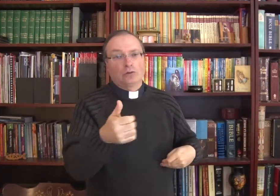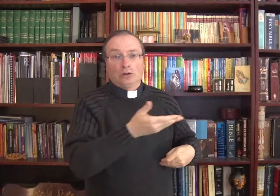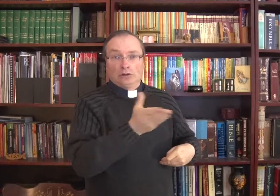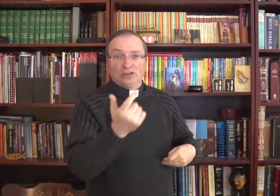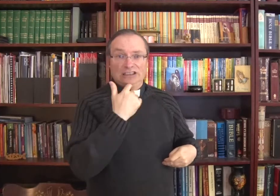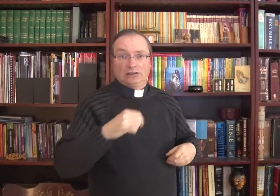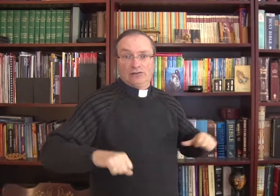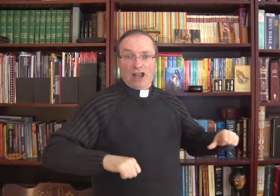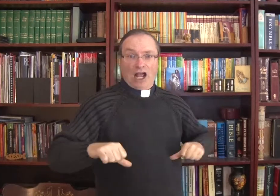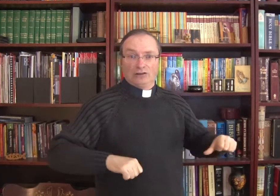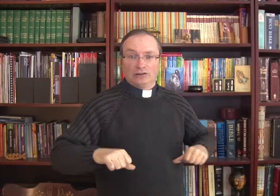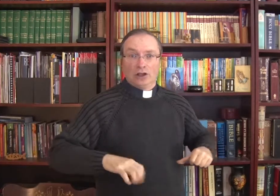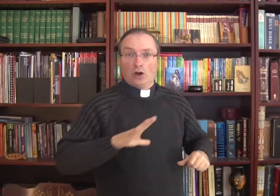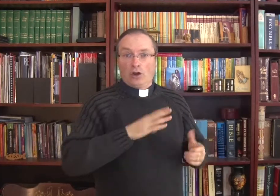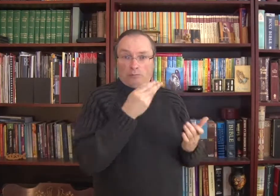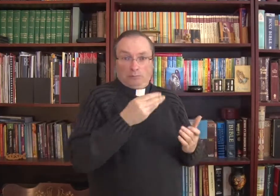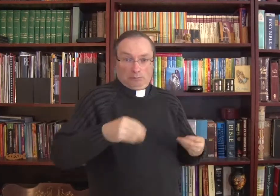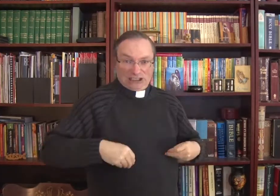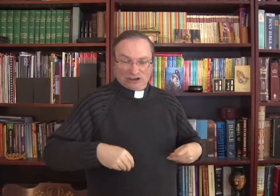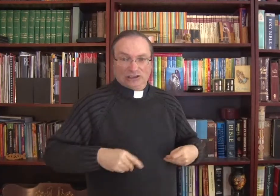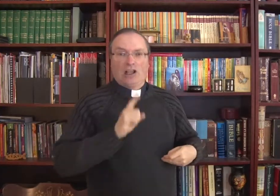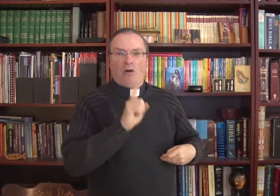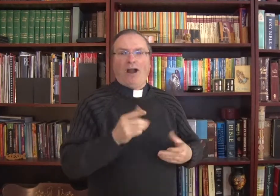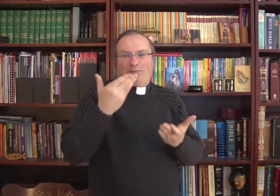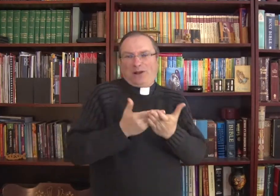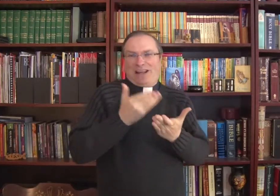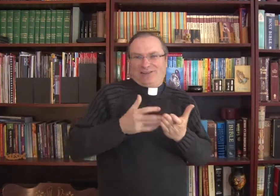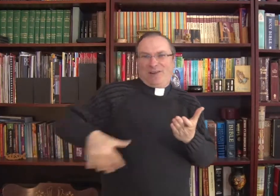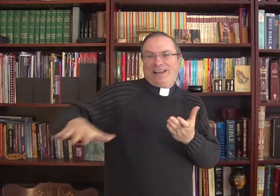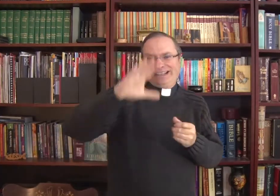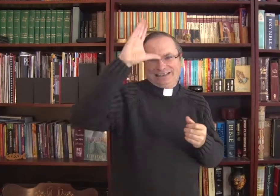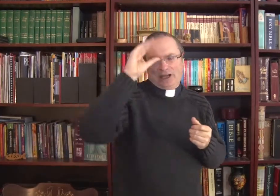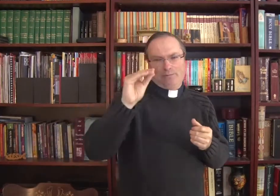Ceux qui vantent le péché ont l’approbation des hommes,